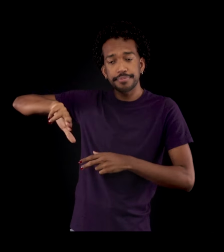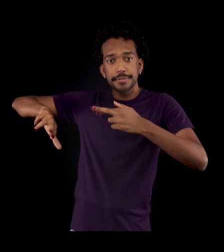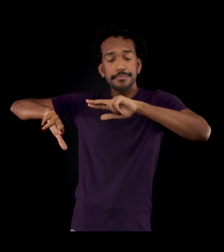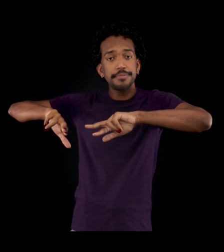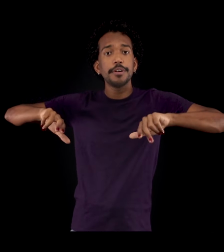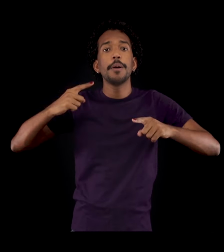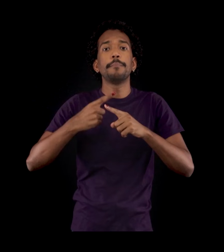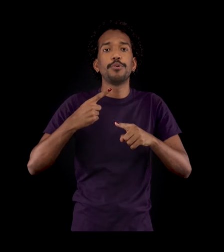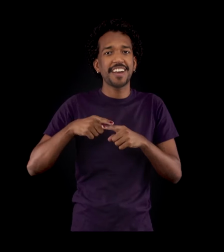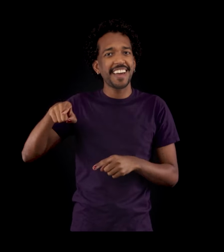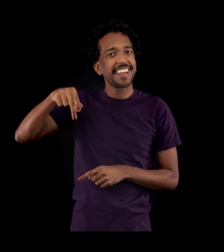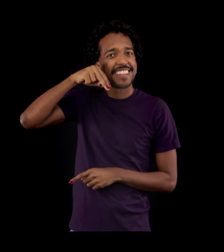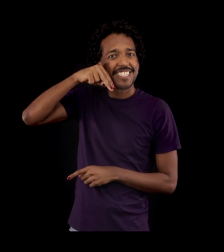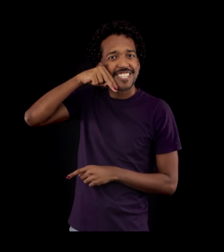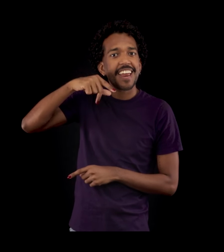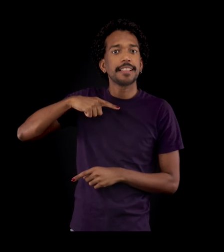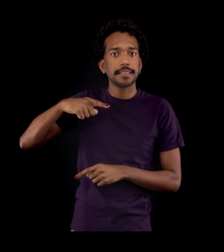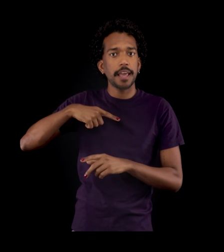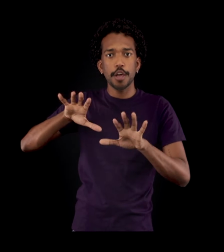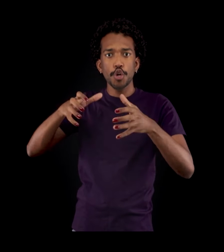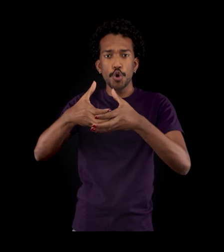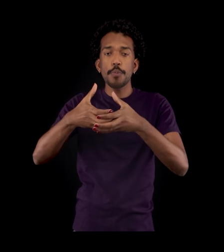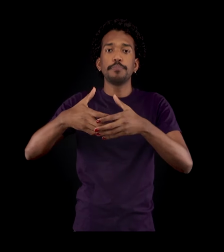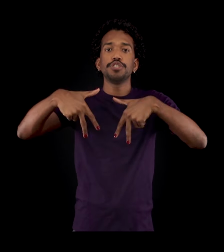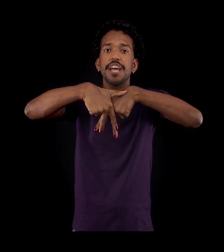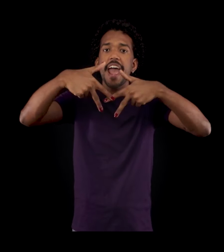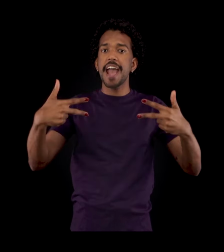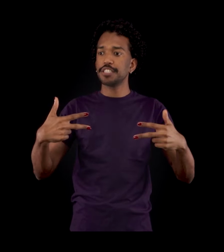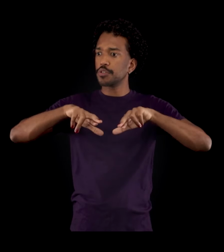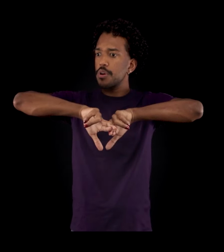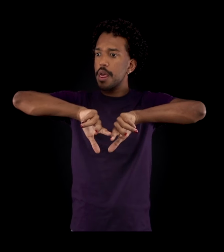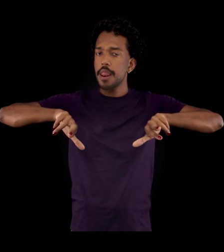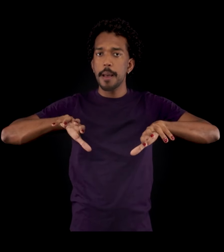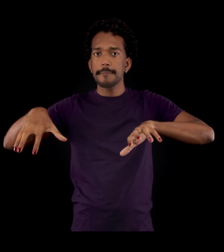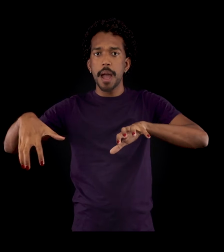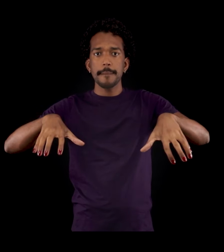que era pluricultural porque a Nigéria tem inúmeros grupos étnicos –